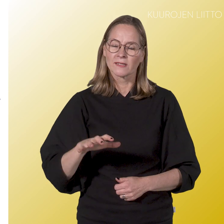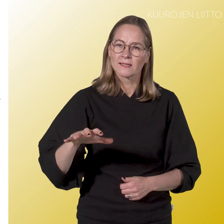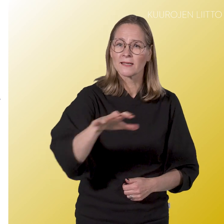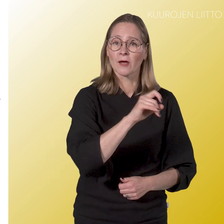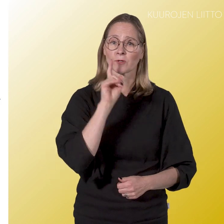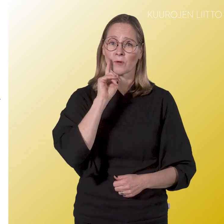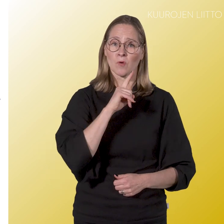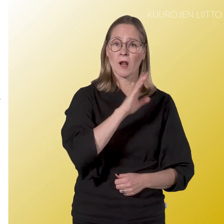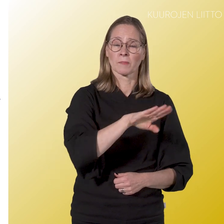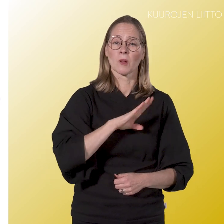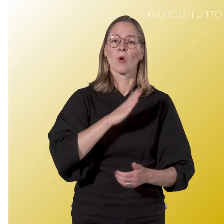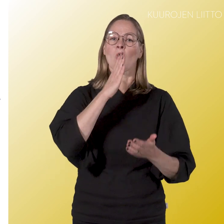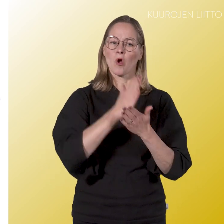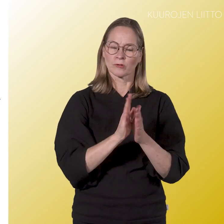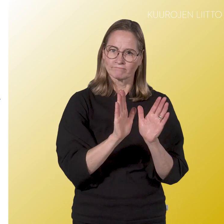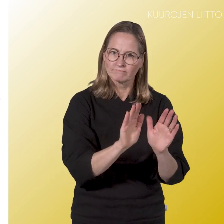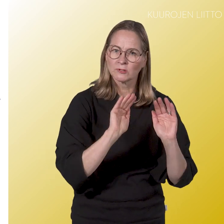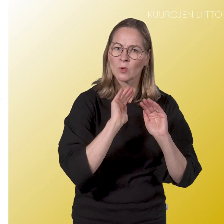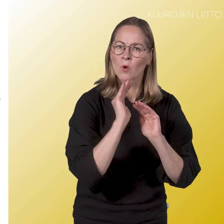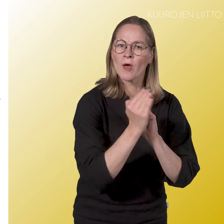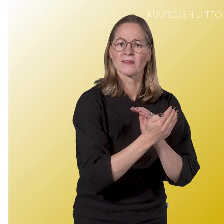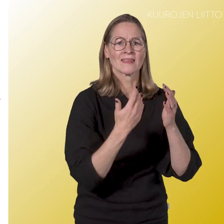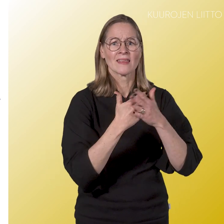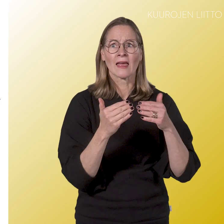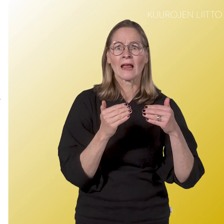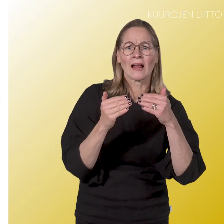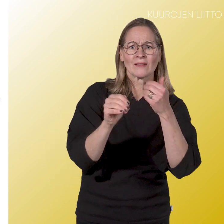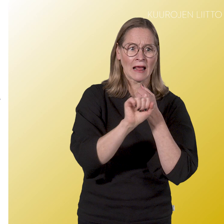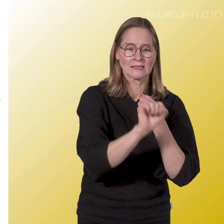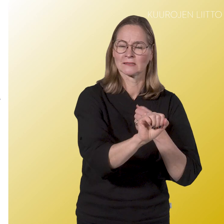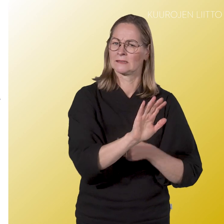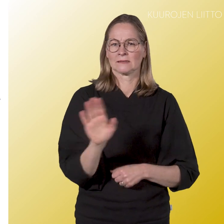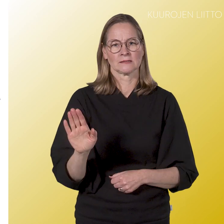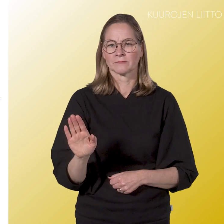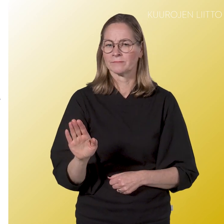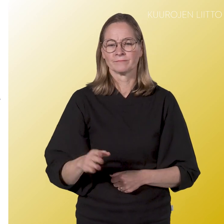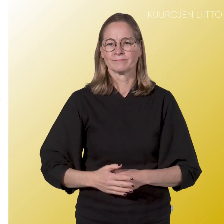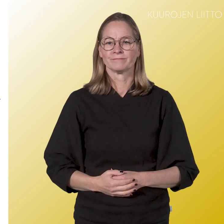Kaikilla kuuroilla lapsilla on oikeus tulla suojelluksi kielenkehityksen estämiseltä.